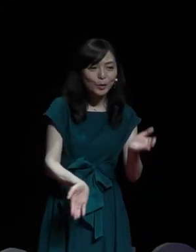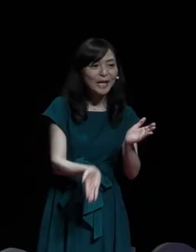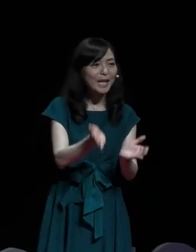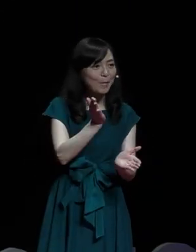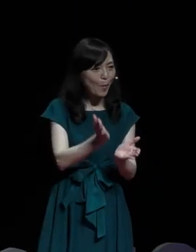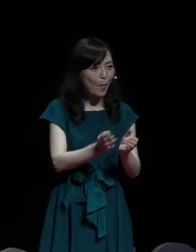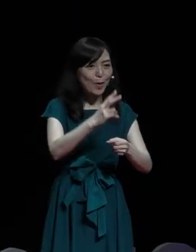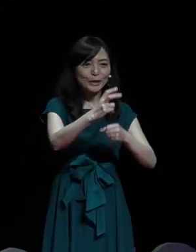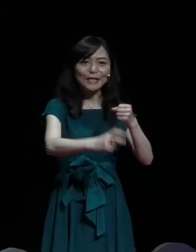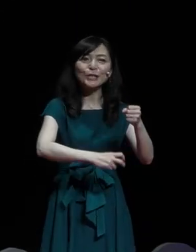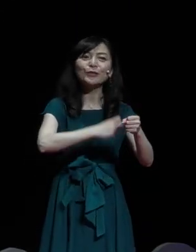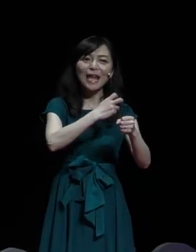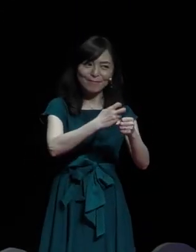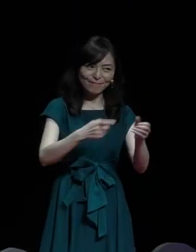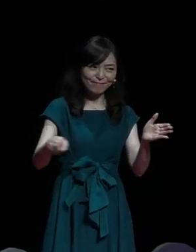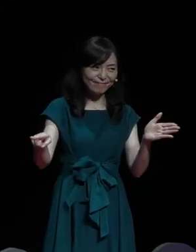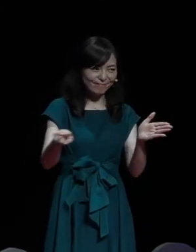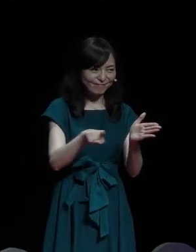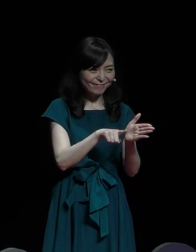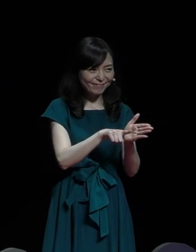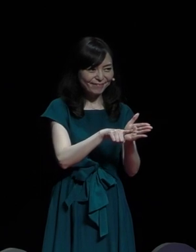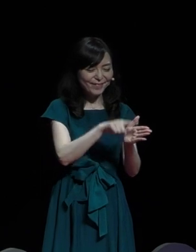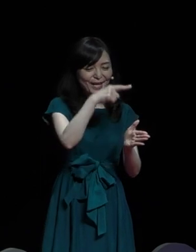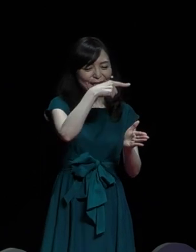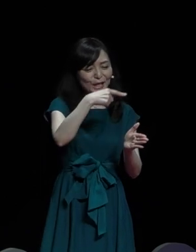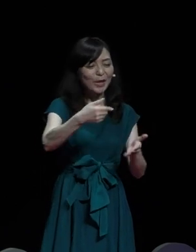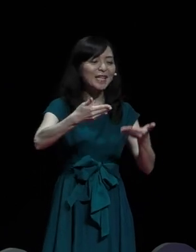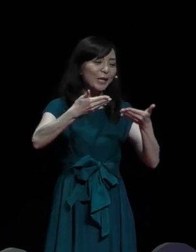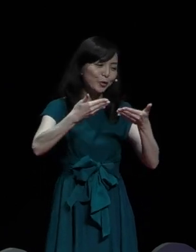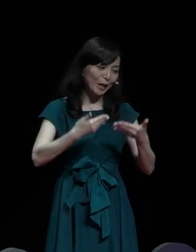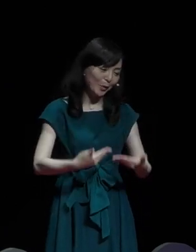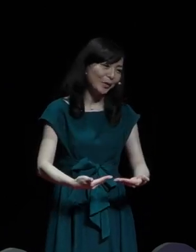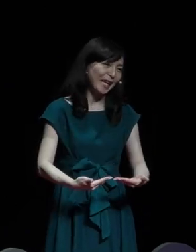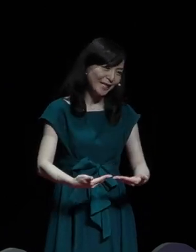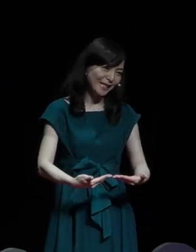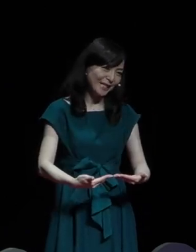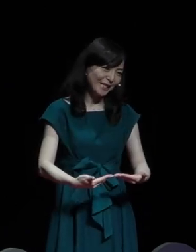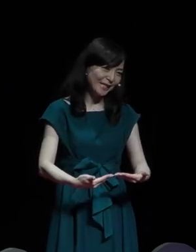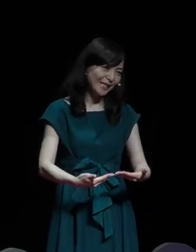20 años de crianza. Llegué al punto donde pude pausar.